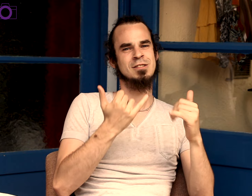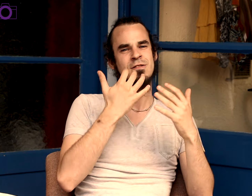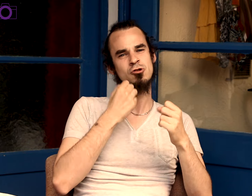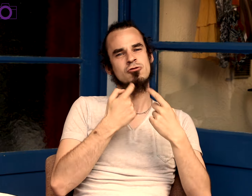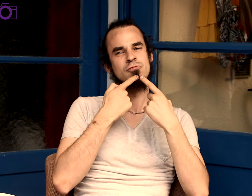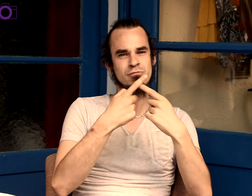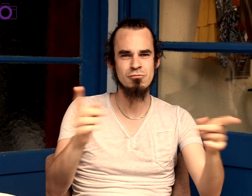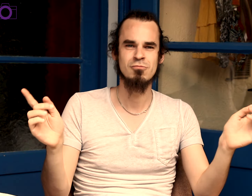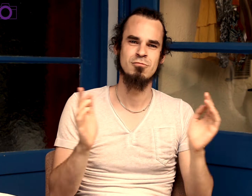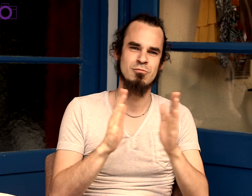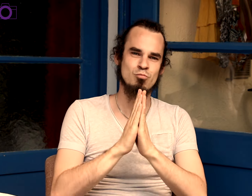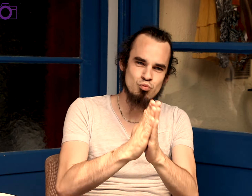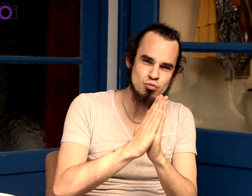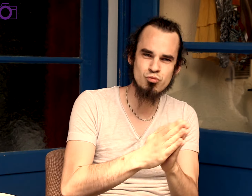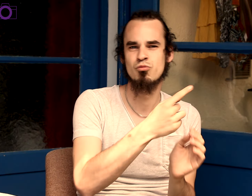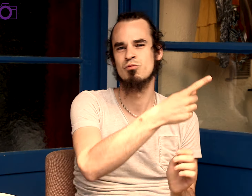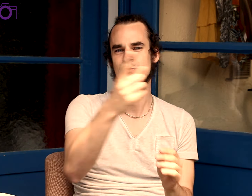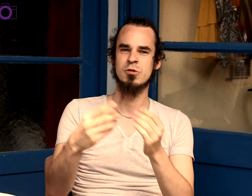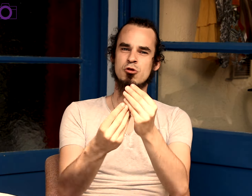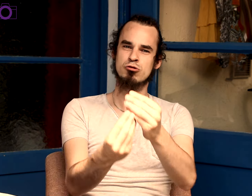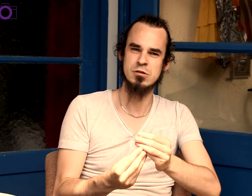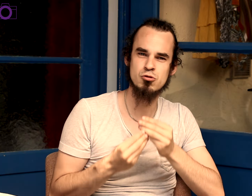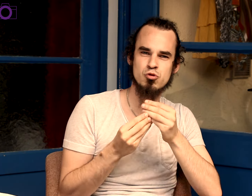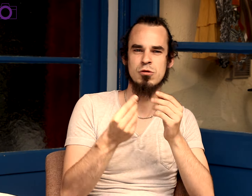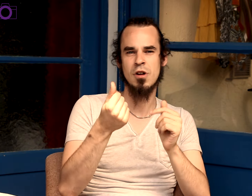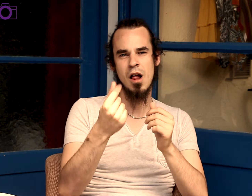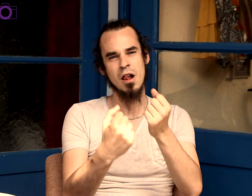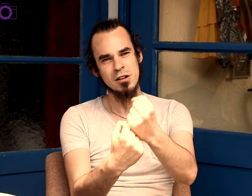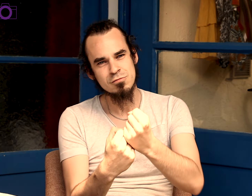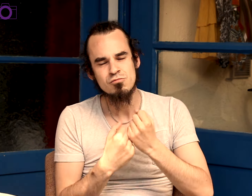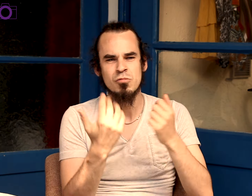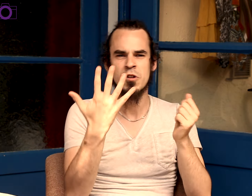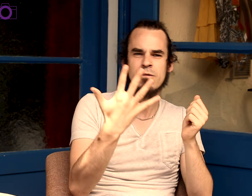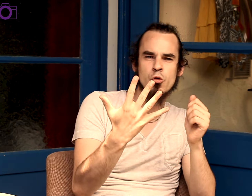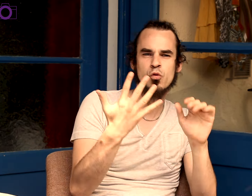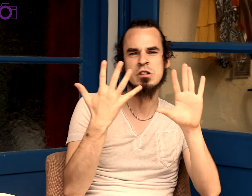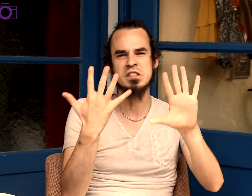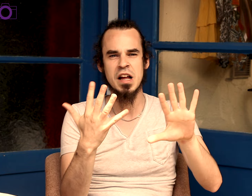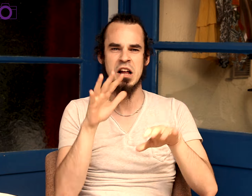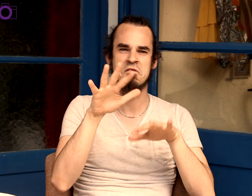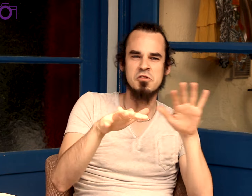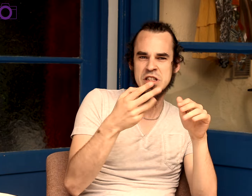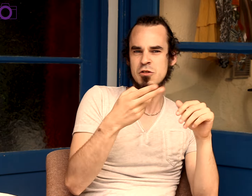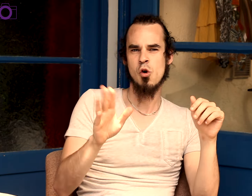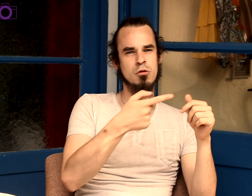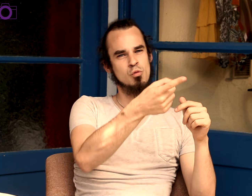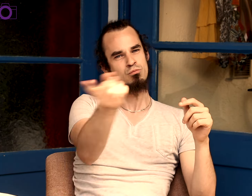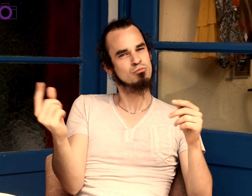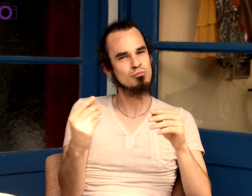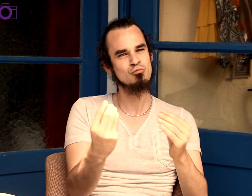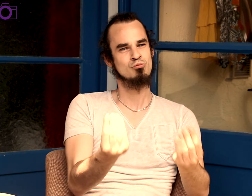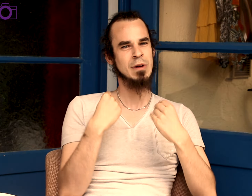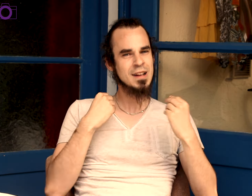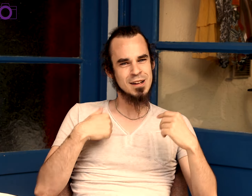Ich möchte deshalb einen kleinen Aufruf starten: Bitte unterstützt uns mit ein bisschen Geld – das können 5, 10 oder 15 Euro sein, die Ihr uns spendet.